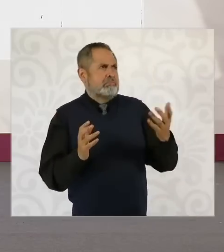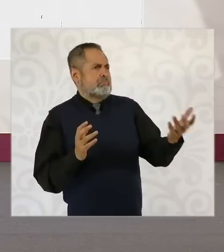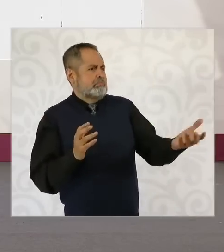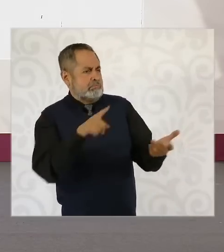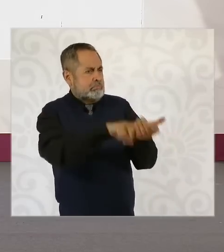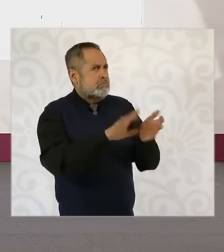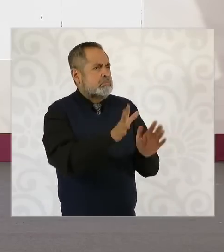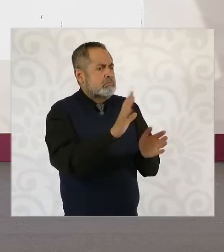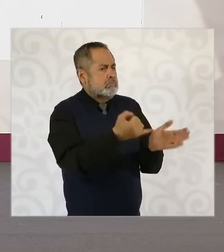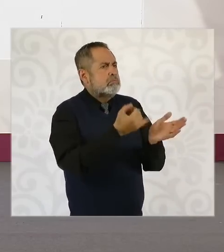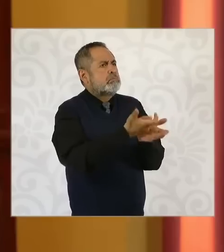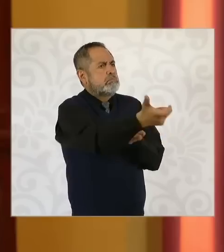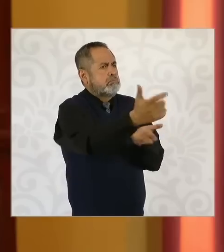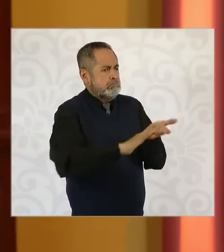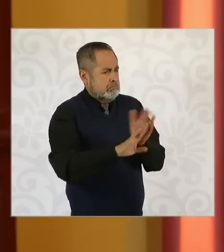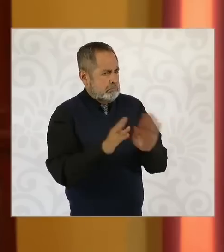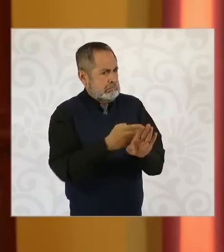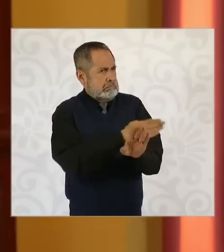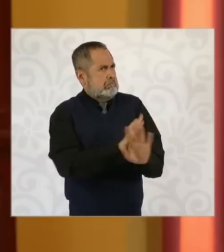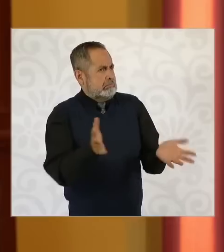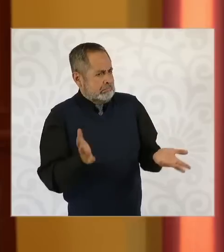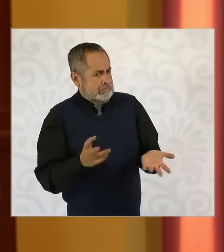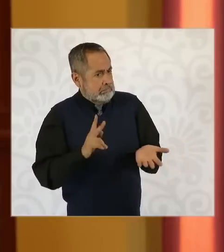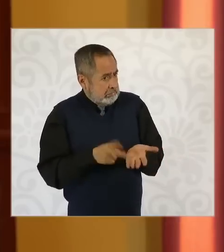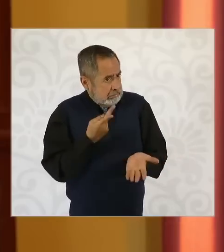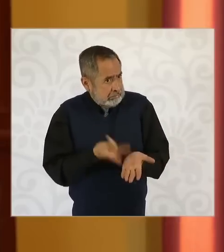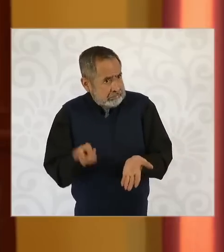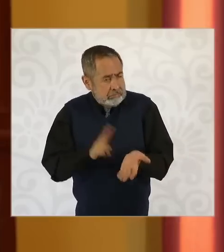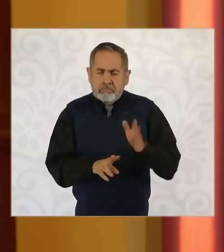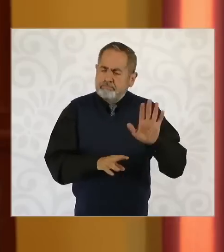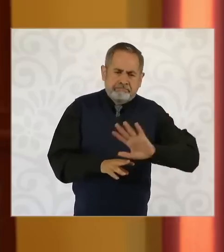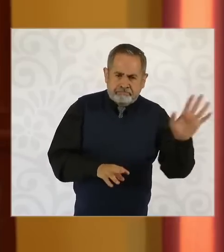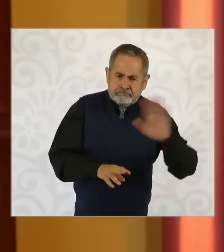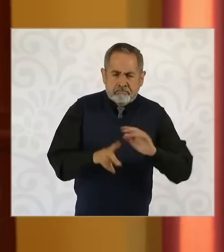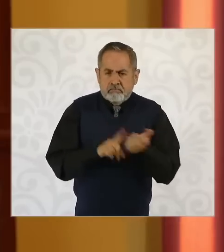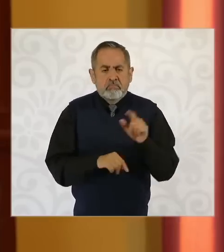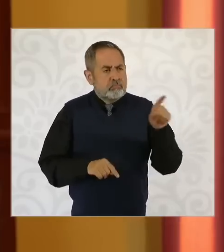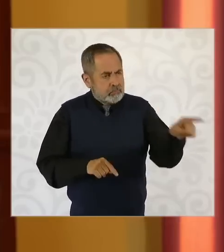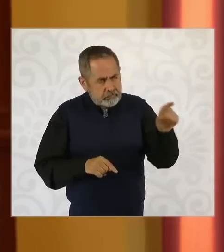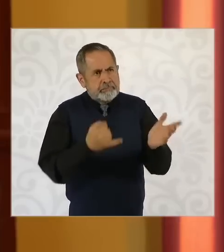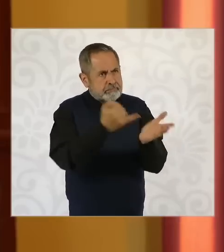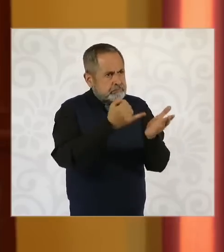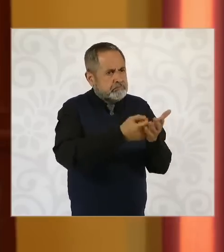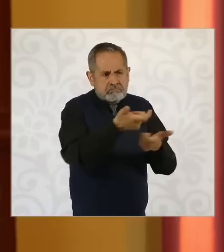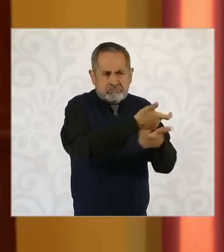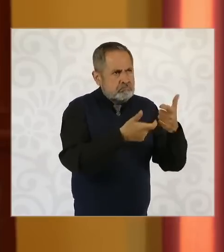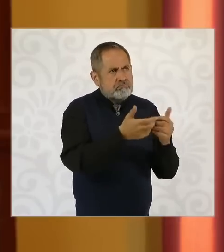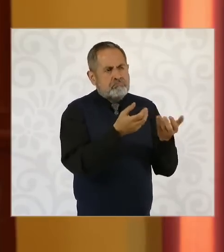de los trabajadores migrantes que reiteramos ya tributado abona el país estos impuestos